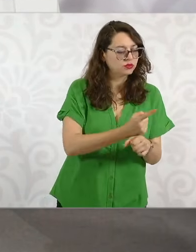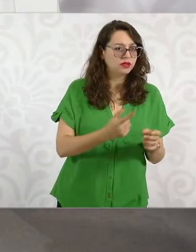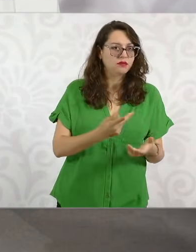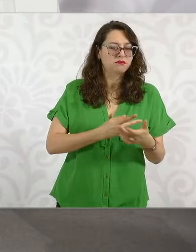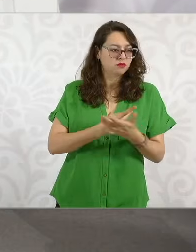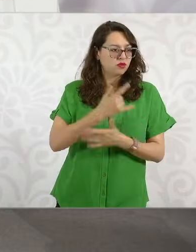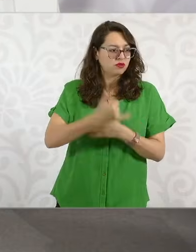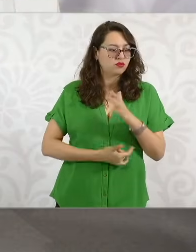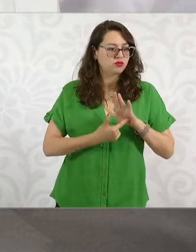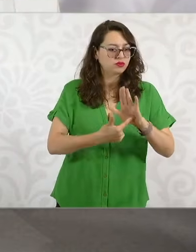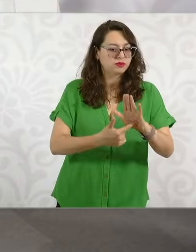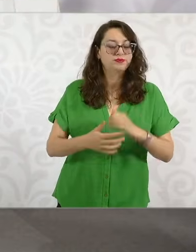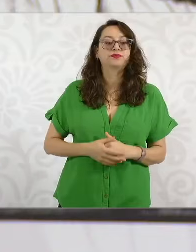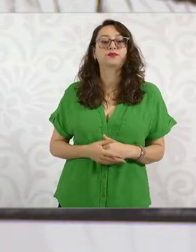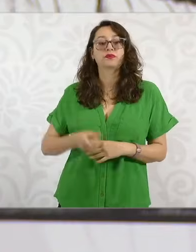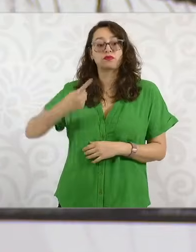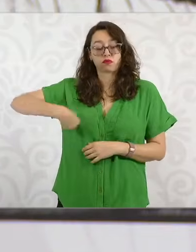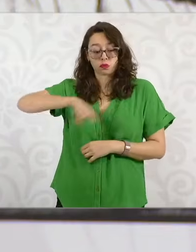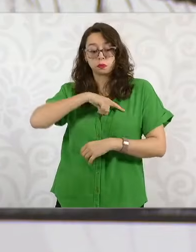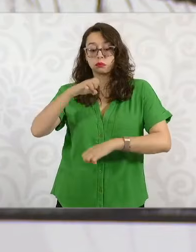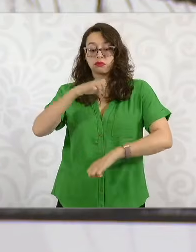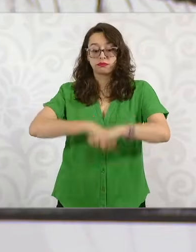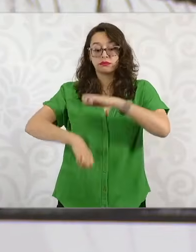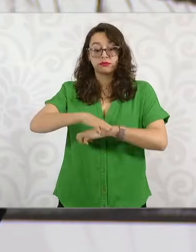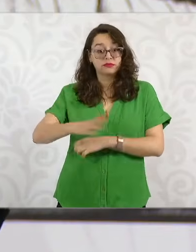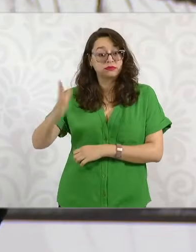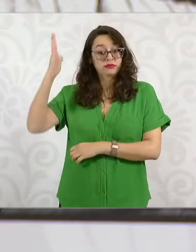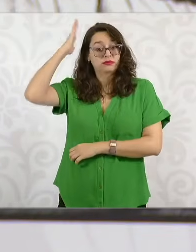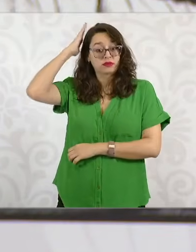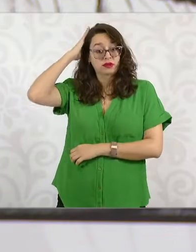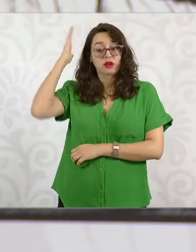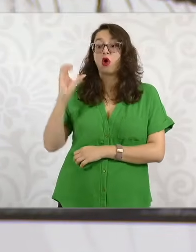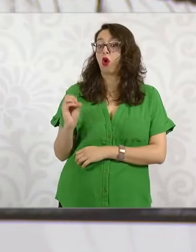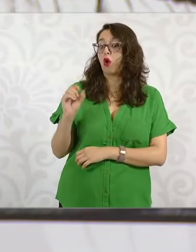Como empresa de Grupo Basol que encabecea el licenciado Olegario Vázquez Aldir, valoramos y